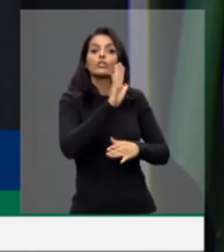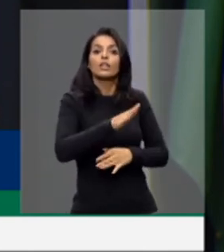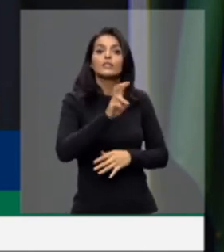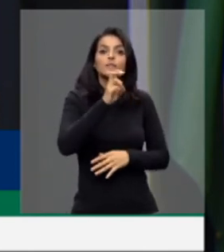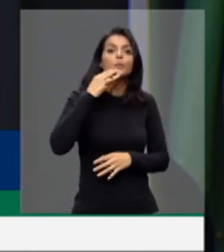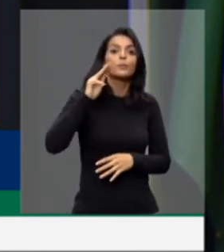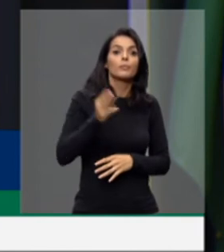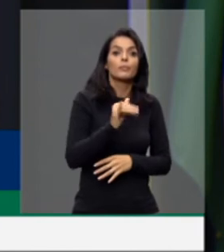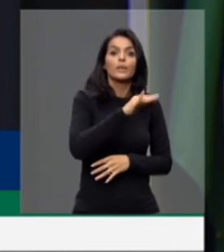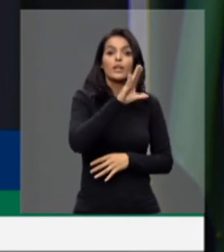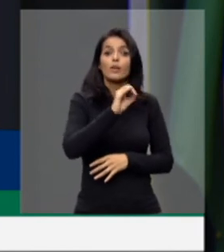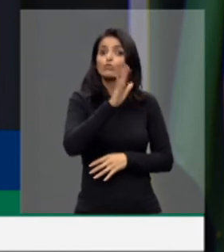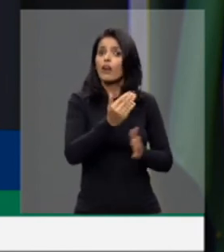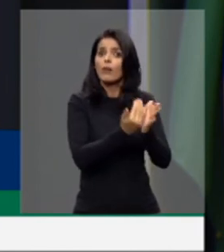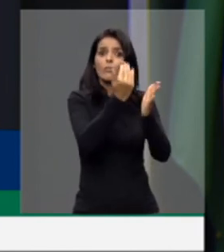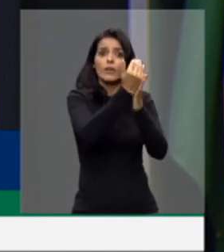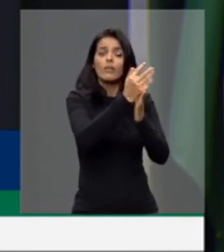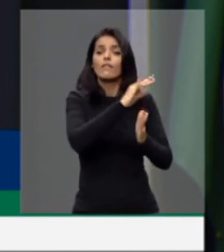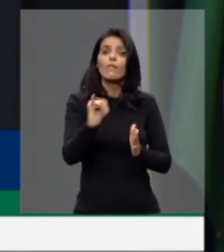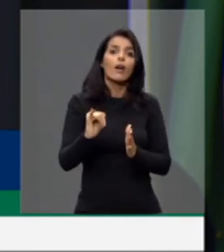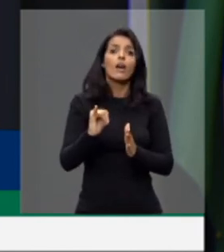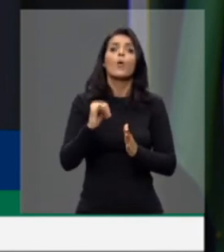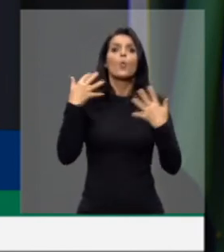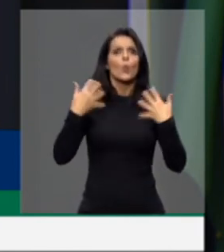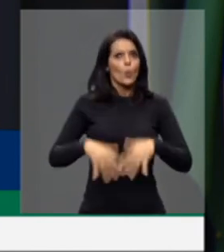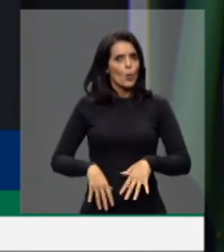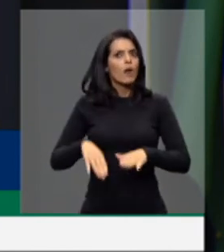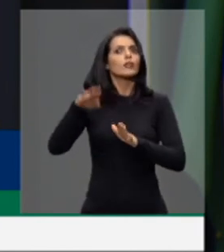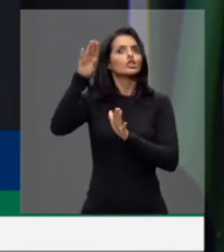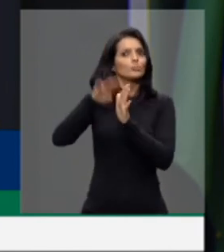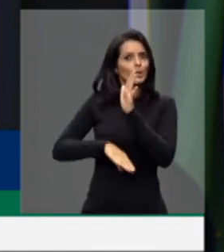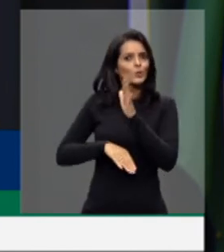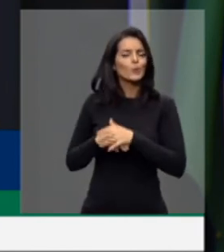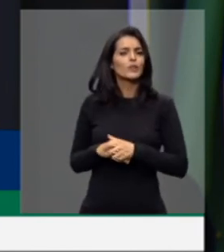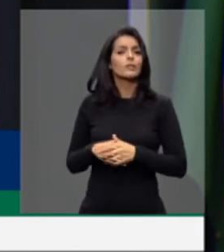LEILÕES DE ENERGIA, EM CONTRAPARTIDA, LEVARIA O SUBSÍDIO POR ELA RECEBIDO QUE JÁ SUPERA 5 BILHÕES POR ANO